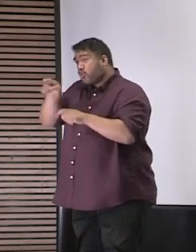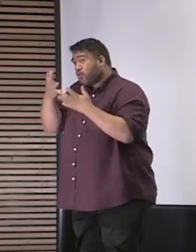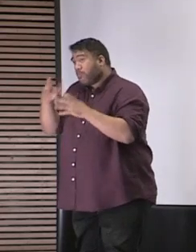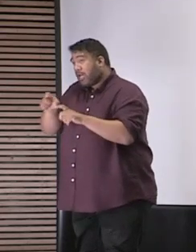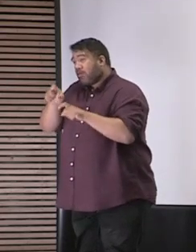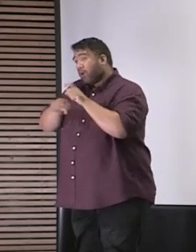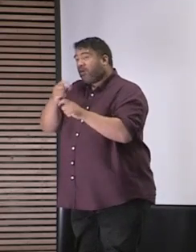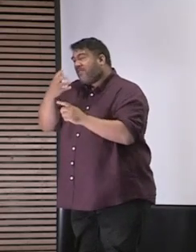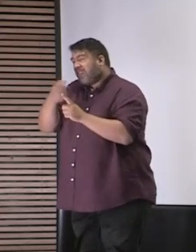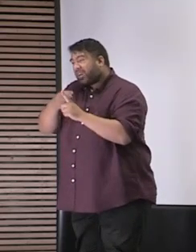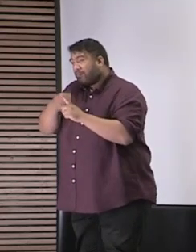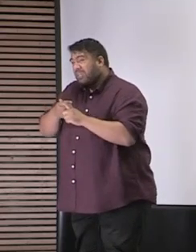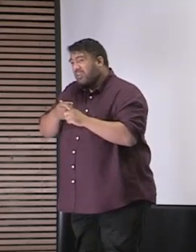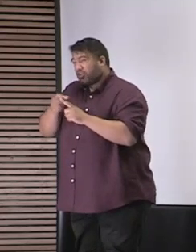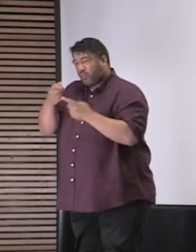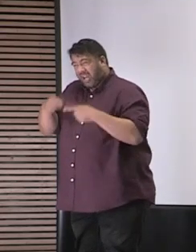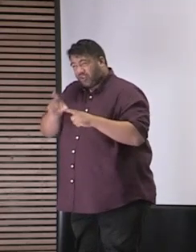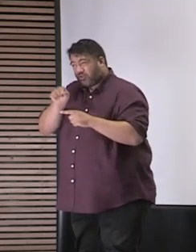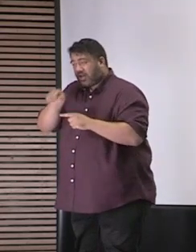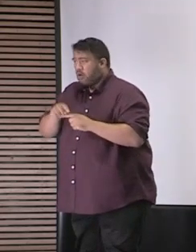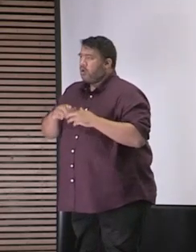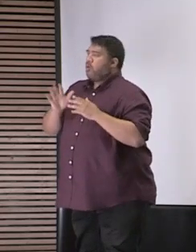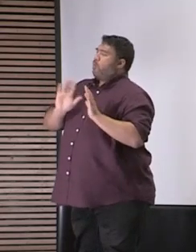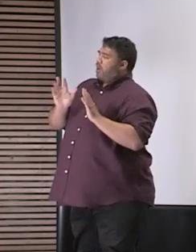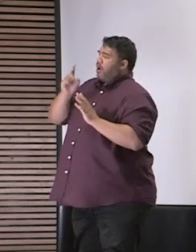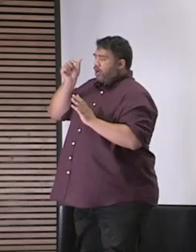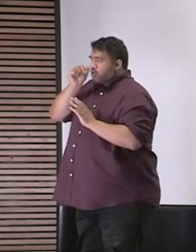ESR y nuestro laboratorio de referencia para todos los demás